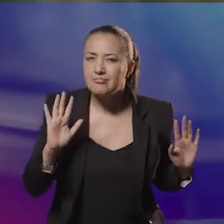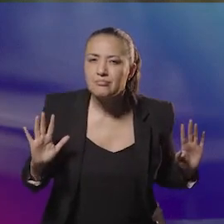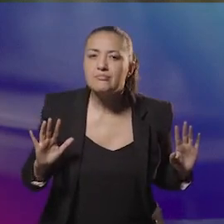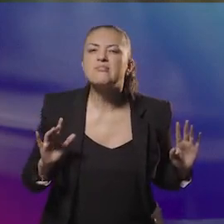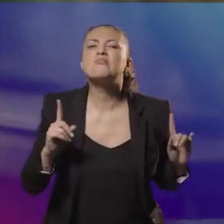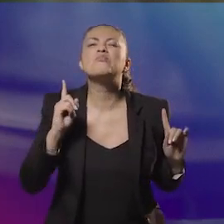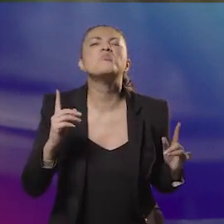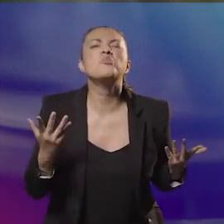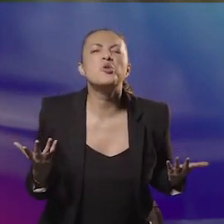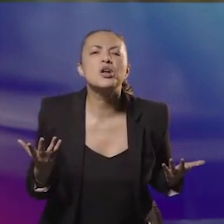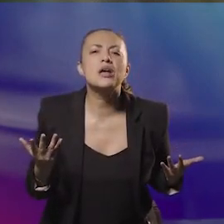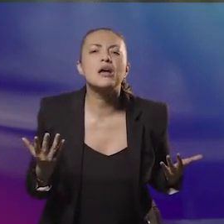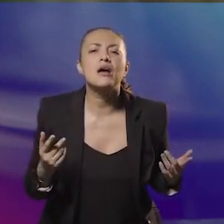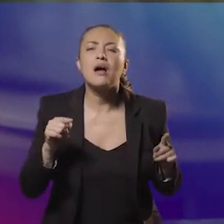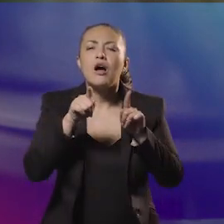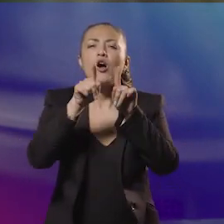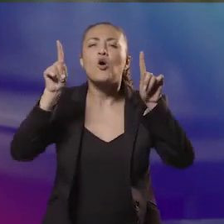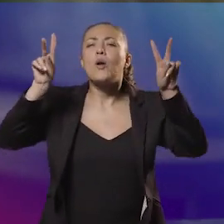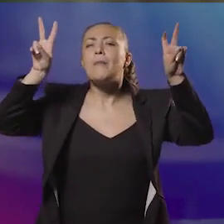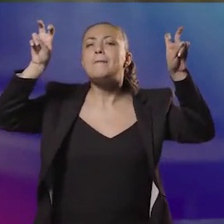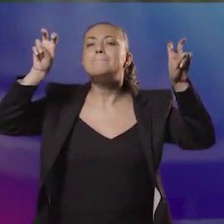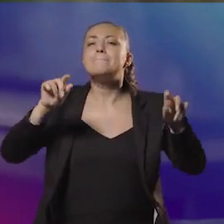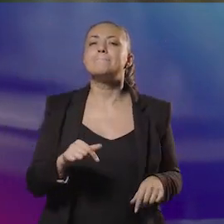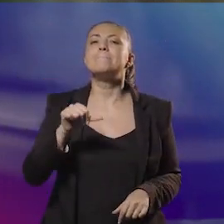porque estamos "malculiaos",